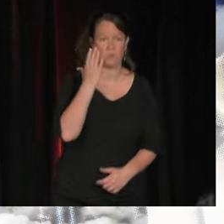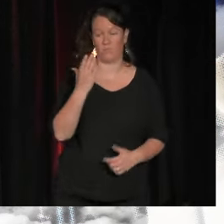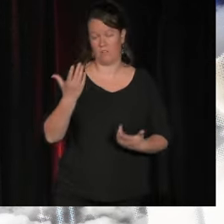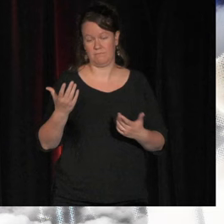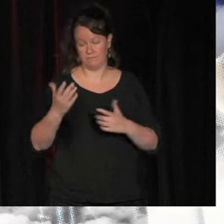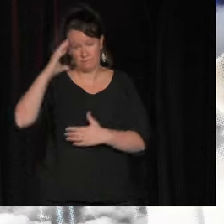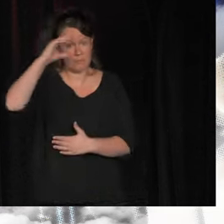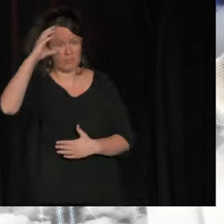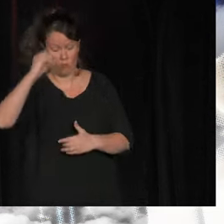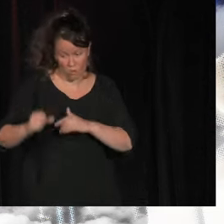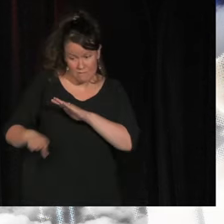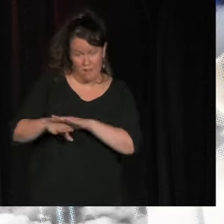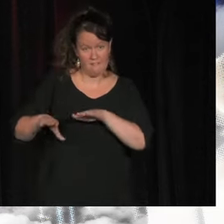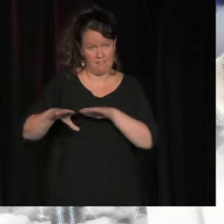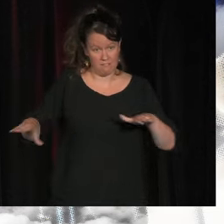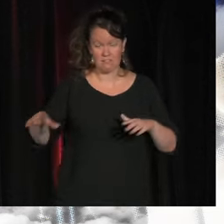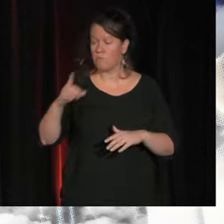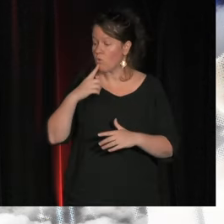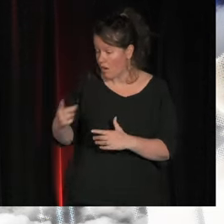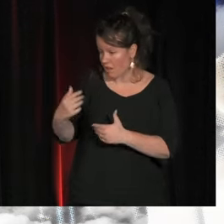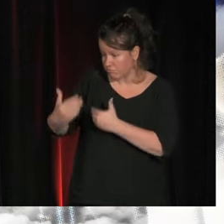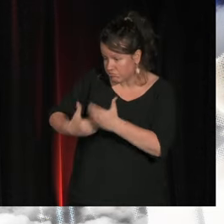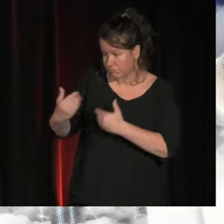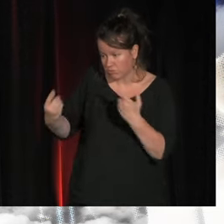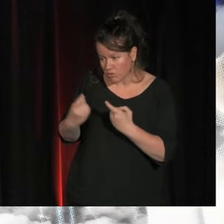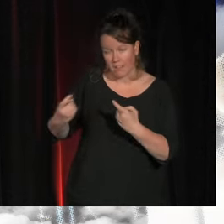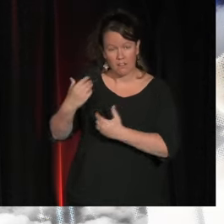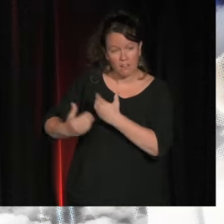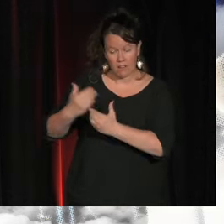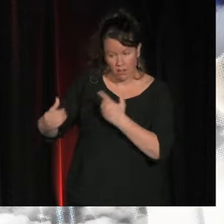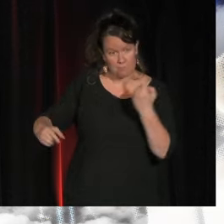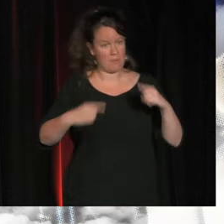peuvent venir de cette scène amateurs. Il y a des circuits différents, ce ne sont pas des circuits que je connais très bien.